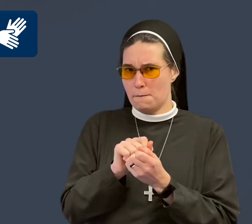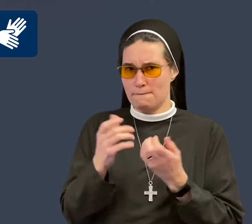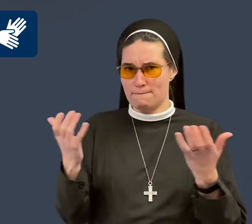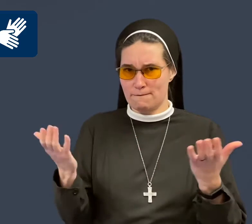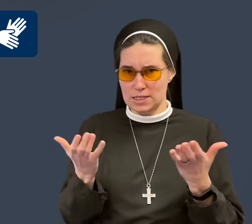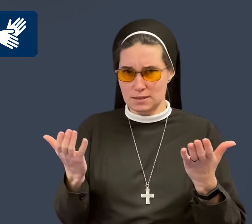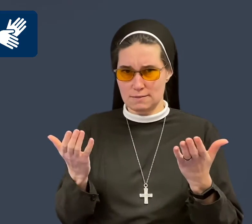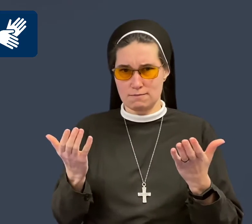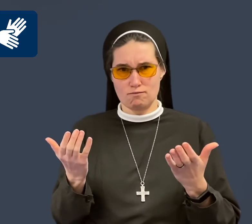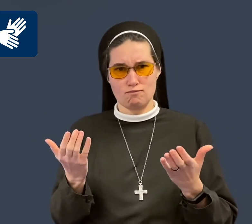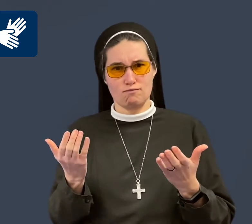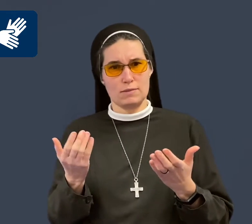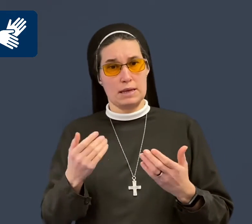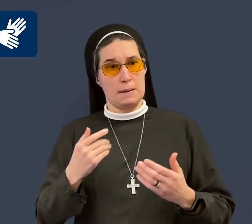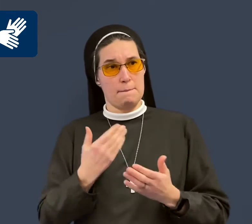Was möchte ich für die Zukunft?